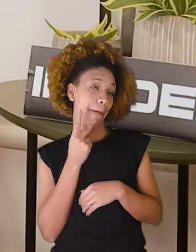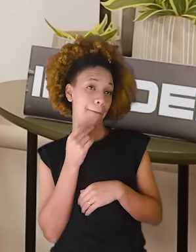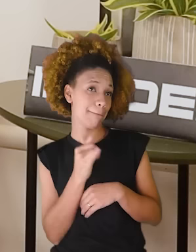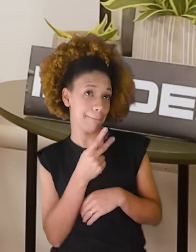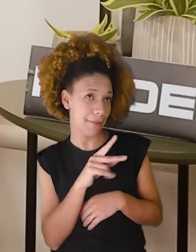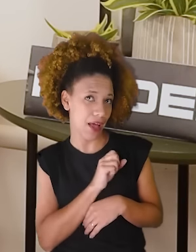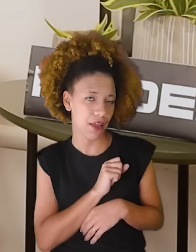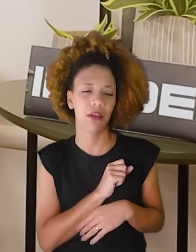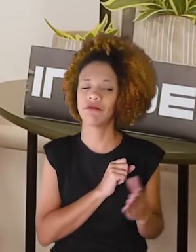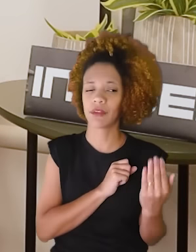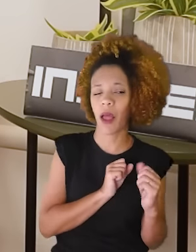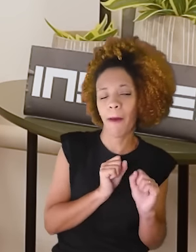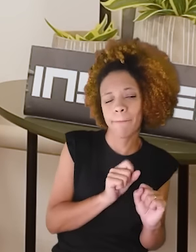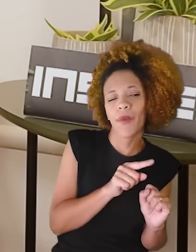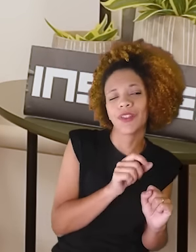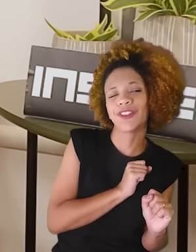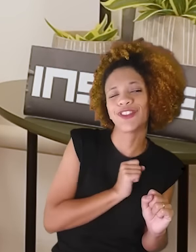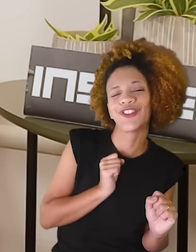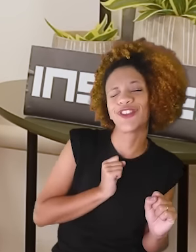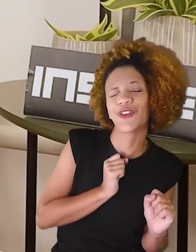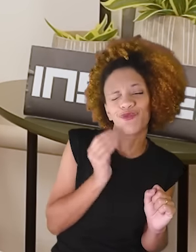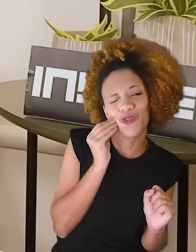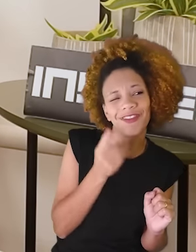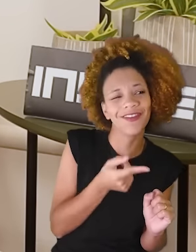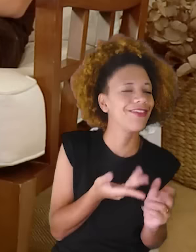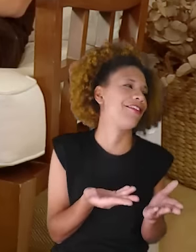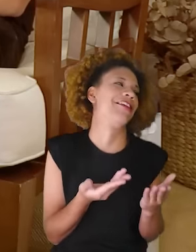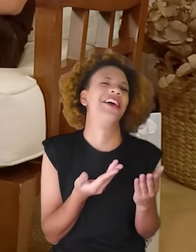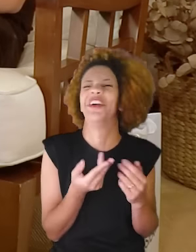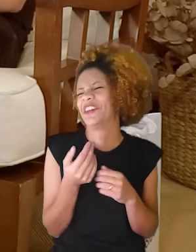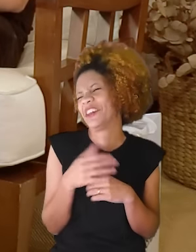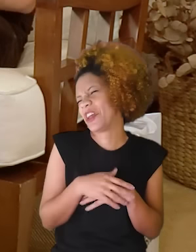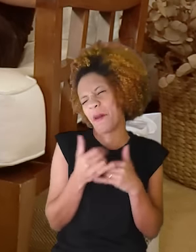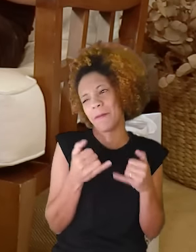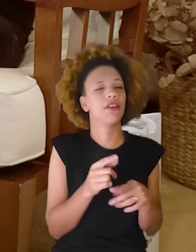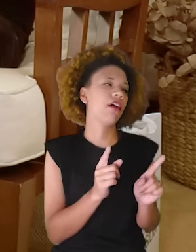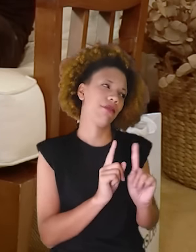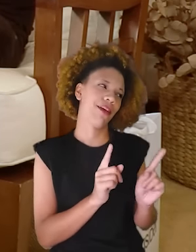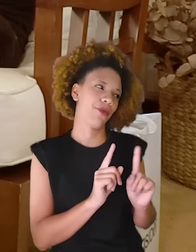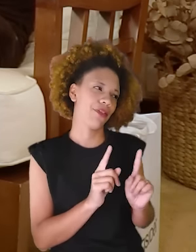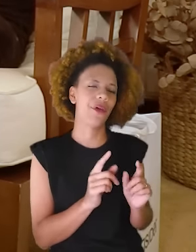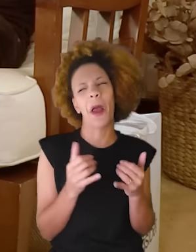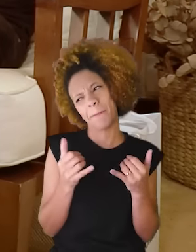falar assim ah ele pode ser seu soo V cantar da merda né Não é merda vamos lá V cantar da merda